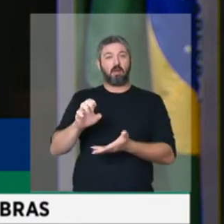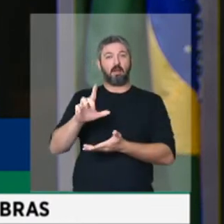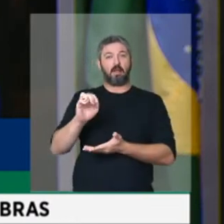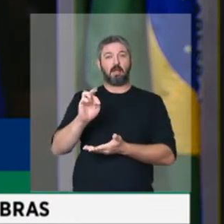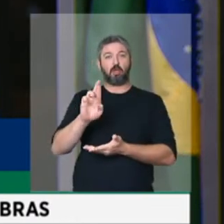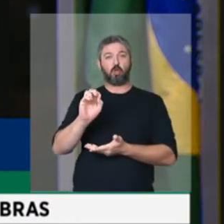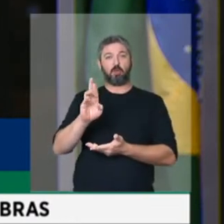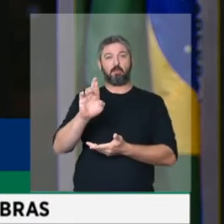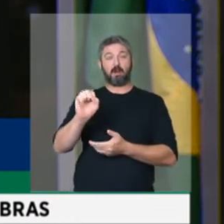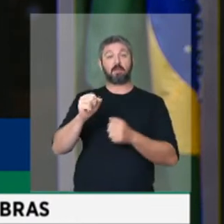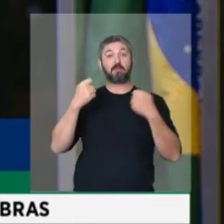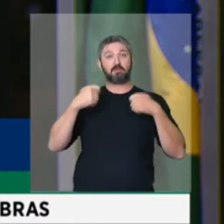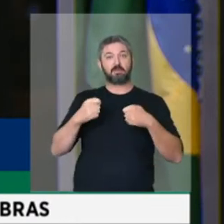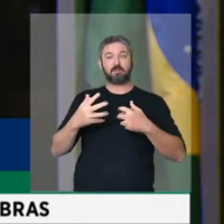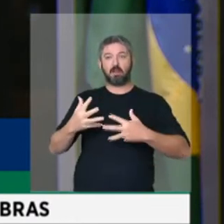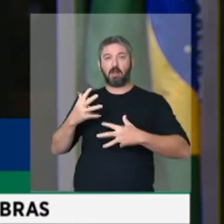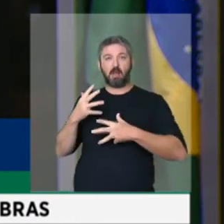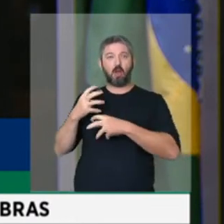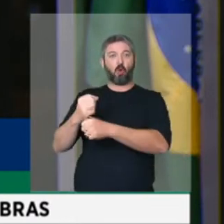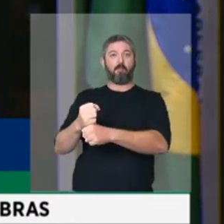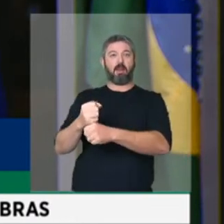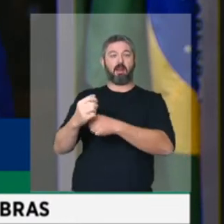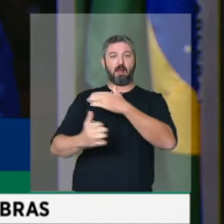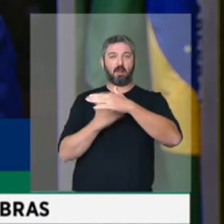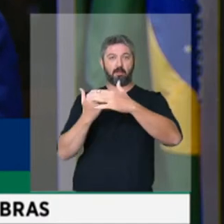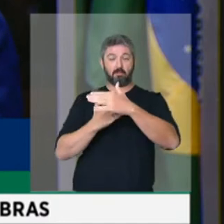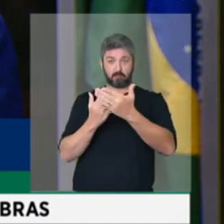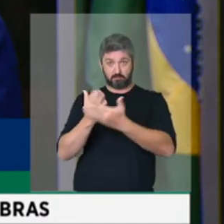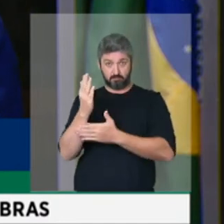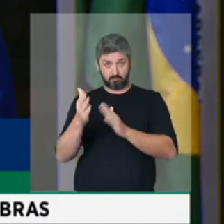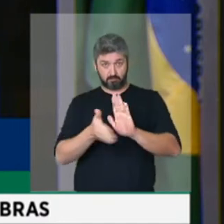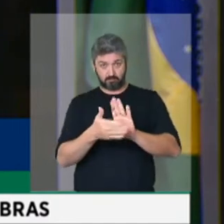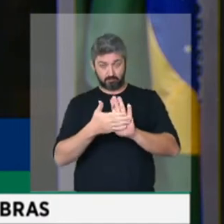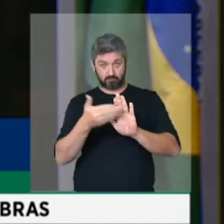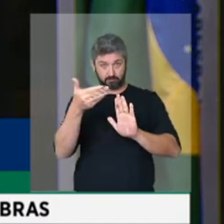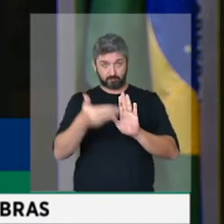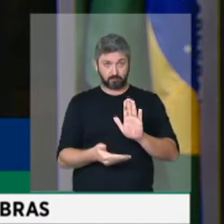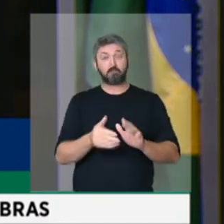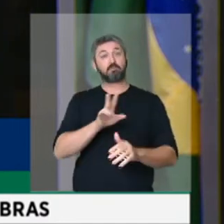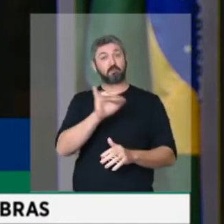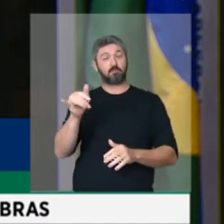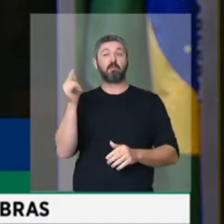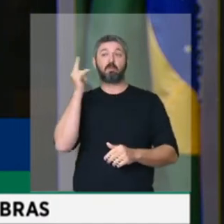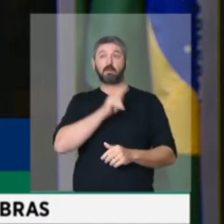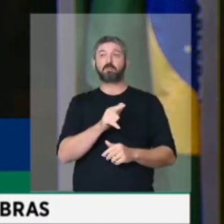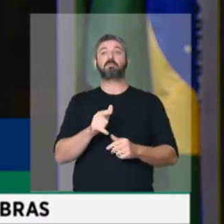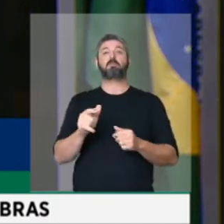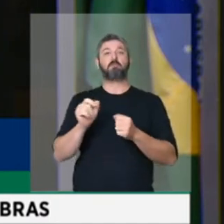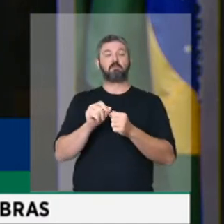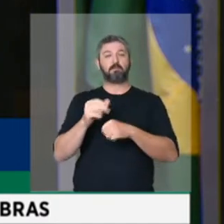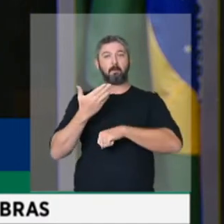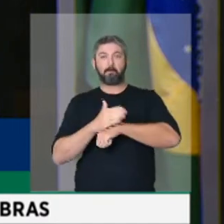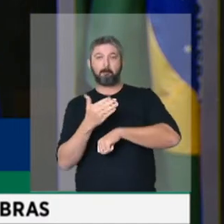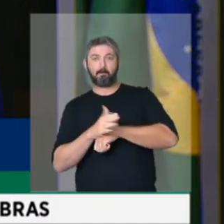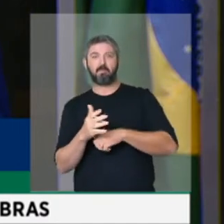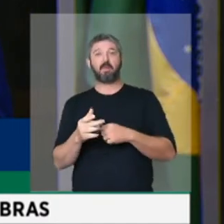PAÍS, EM 2030, HOJE, ELA TEM 45. EM 2020, ELA TERÁ29. NÓS NÃO PODEMOS PERMITIR QUE ISSO